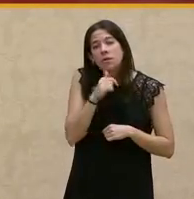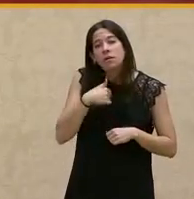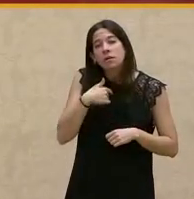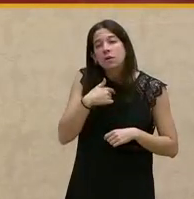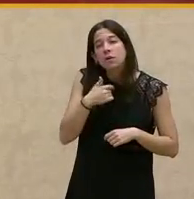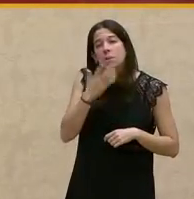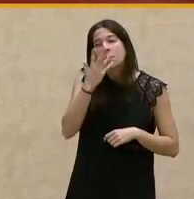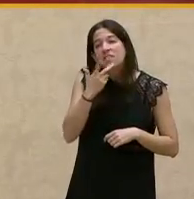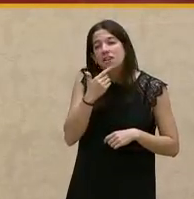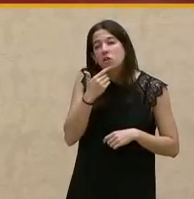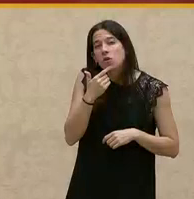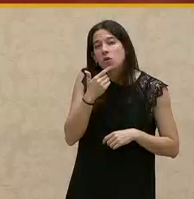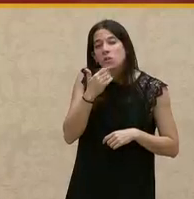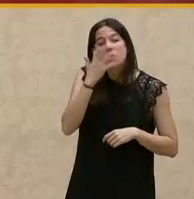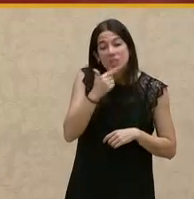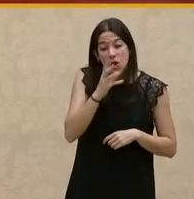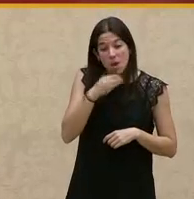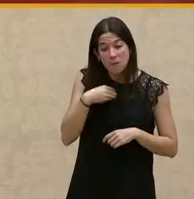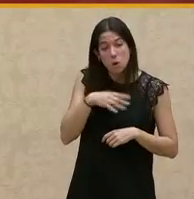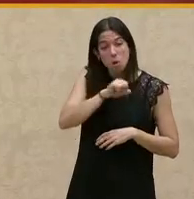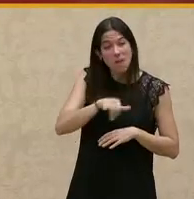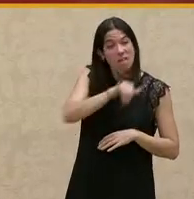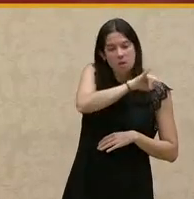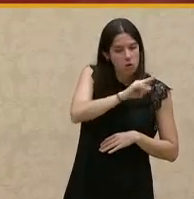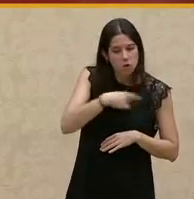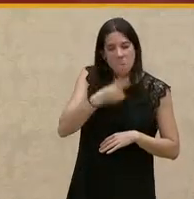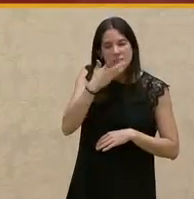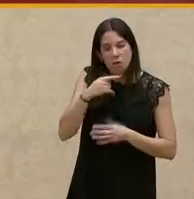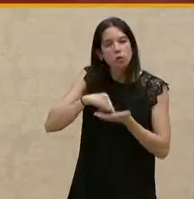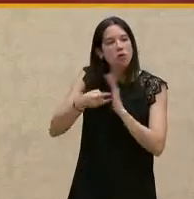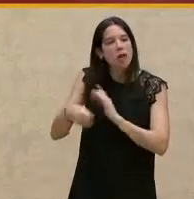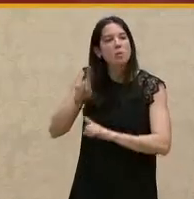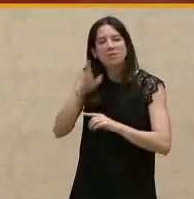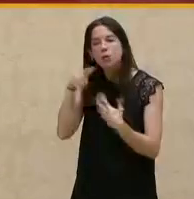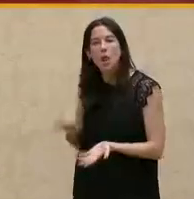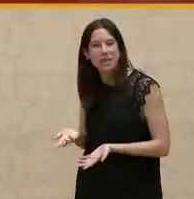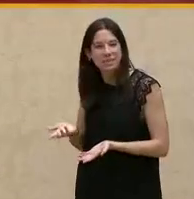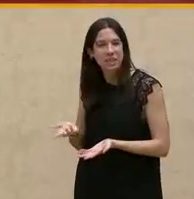ahora mismo, solucionar problemas presentes de gente que está en esta sala y en otras salas y en